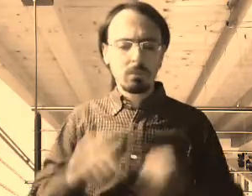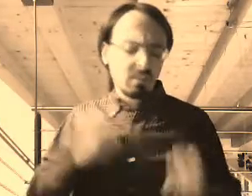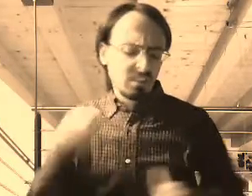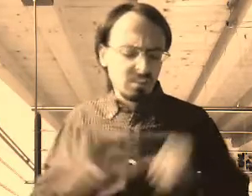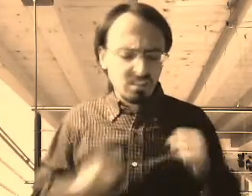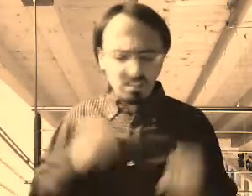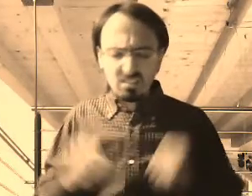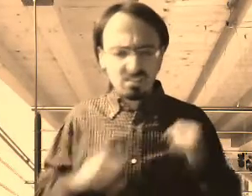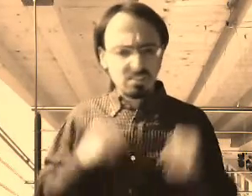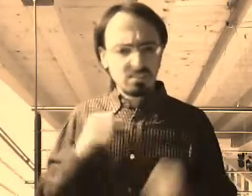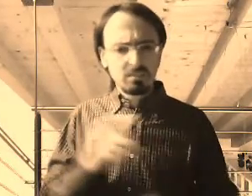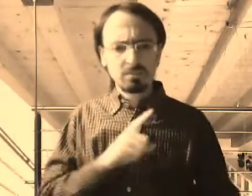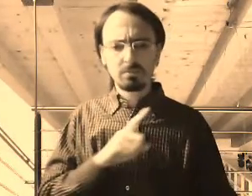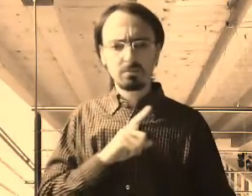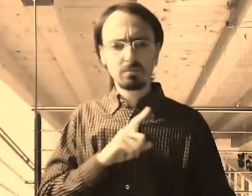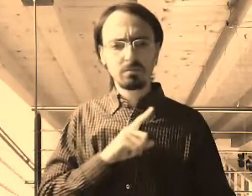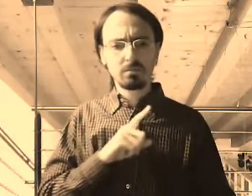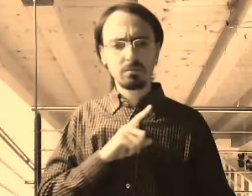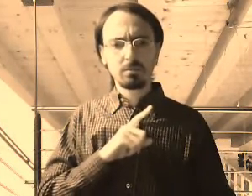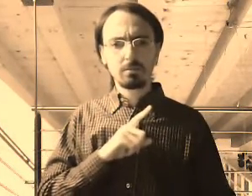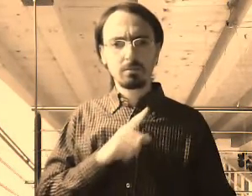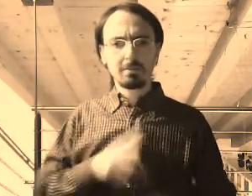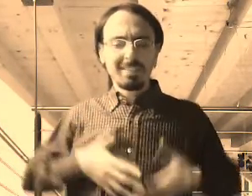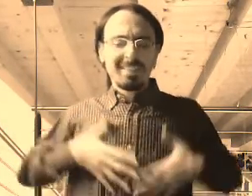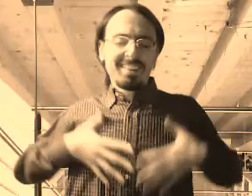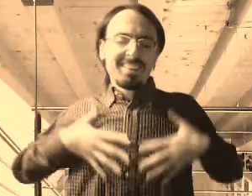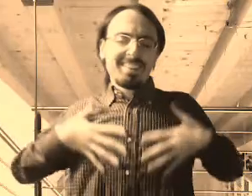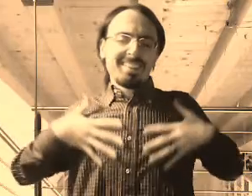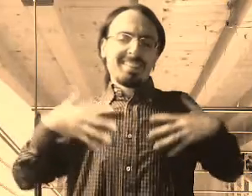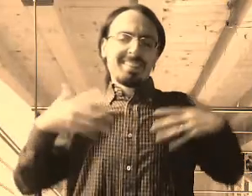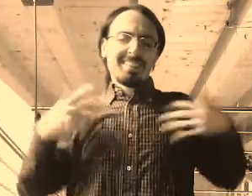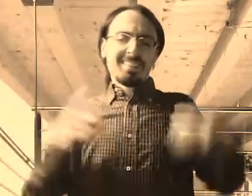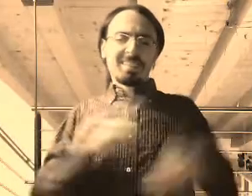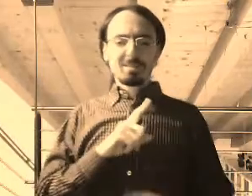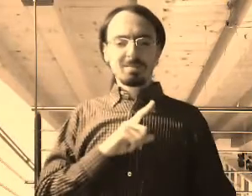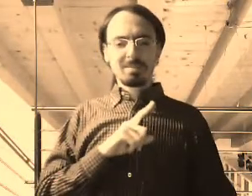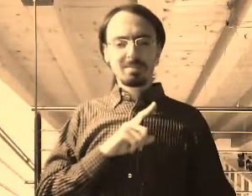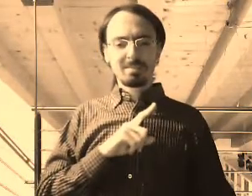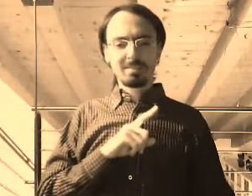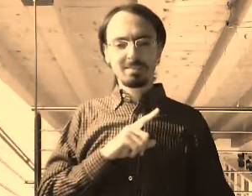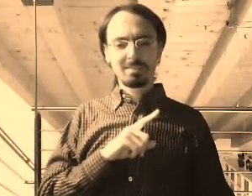e nel dolore nella mia gioia